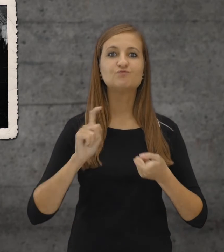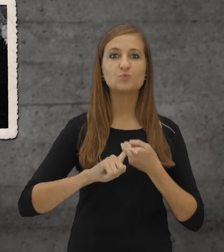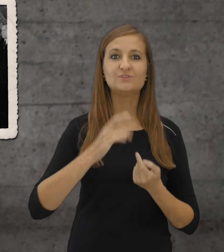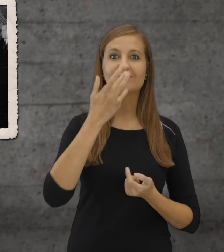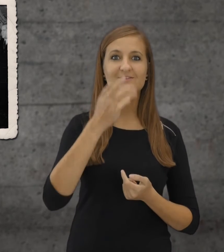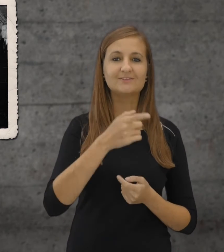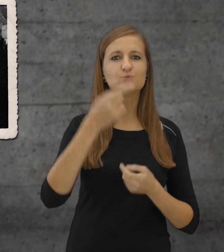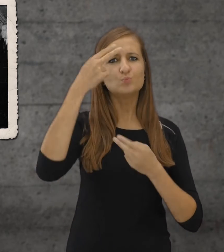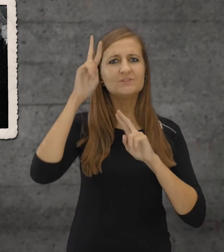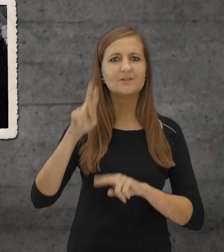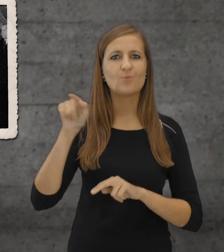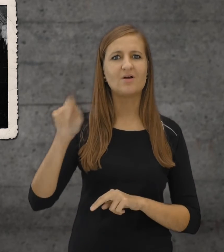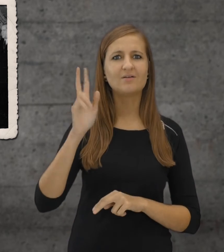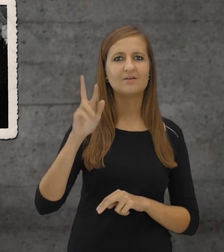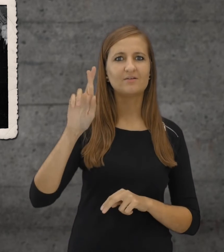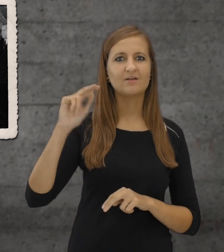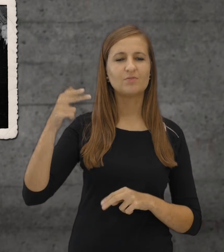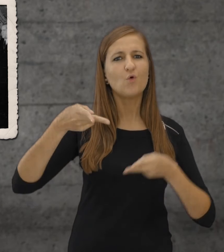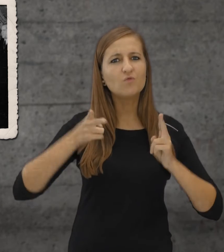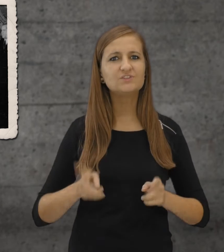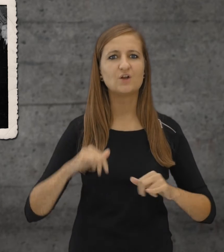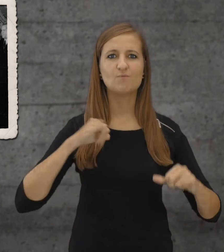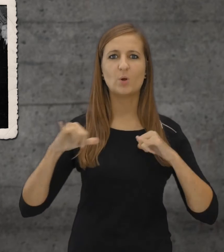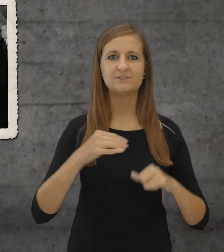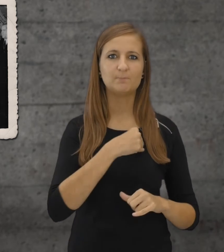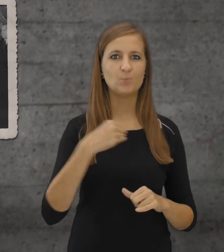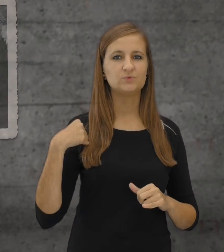Związek Radziecki od razu uznał KRN jako oficjalne polskie władze.